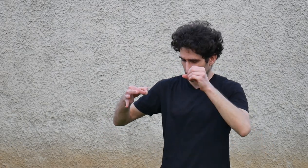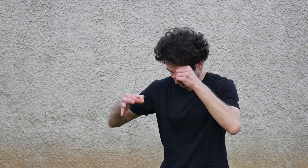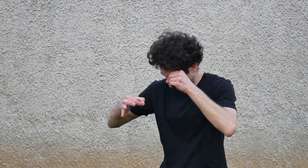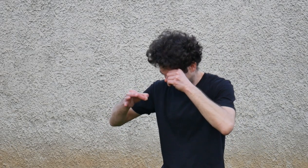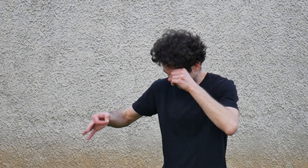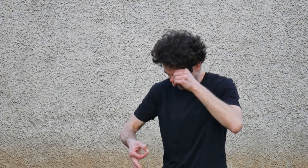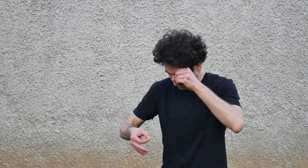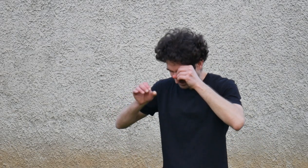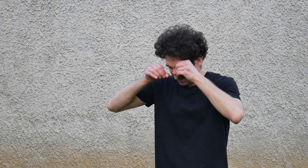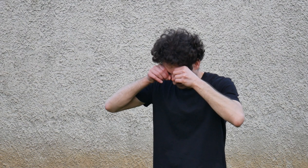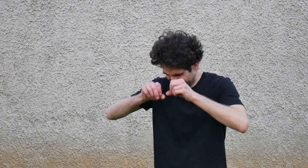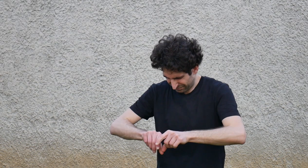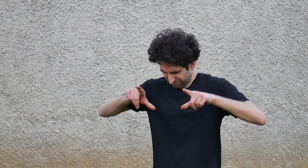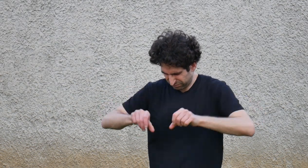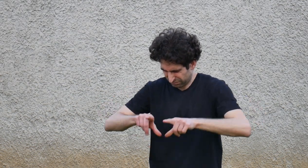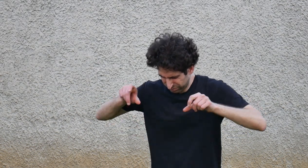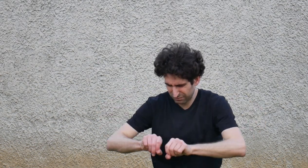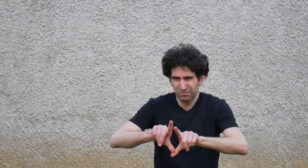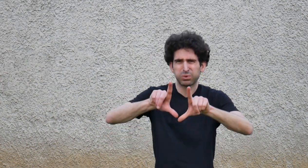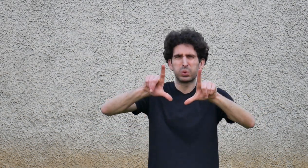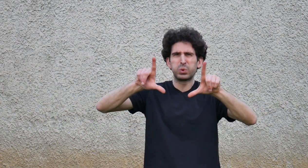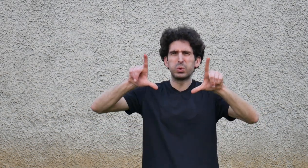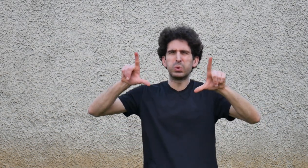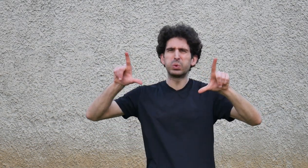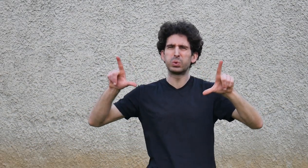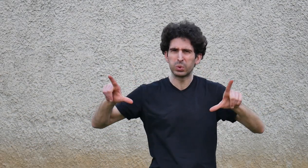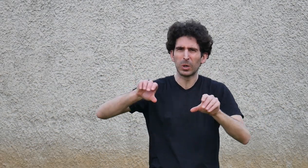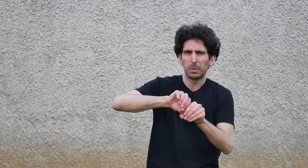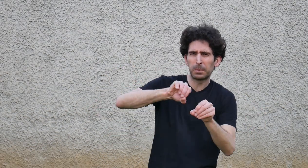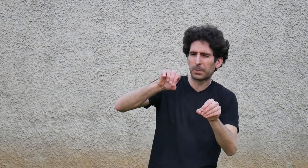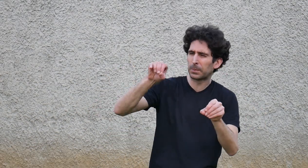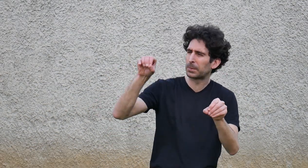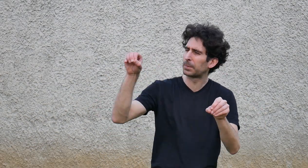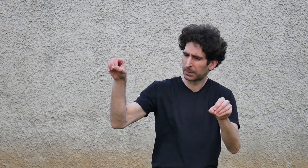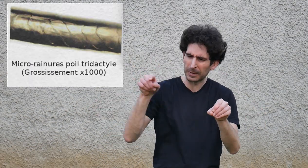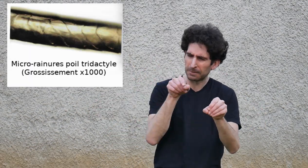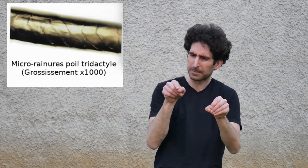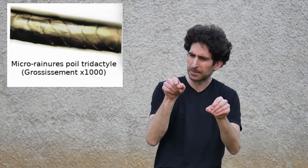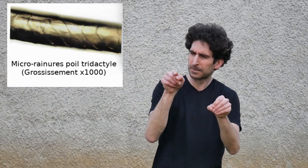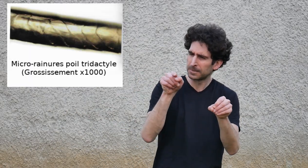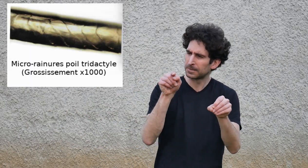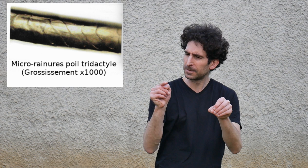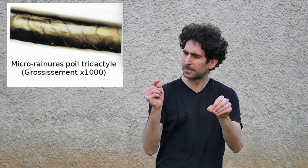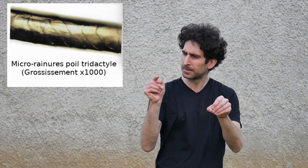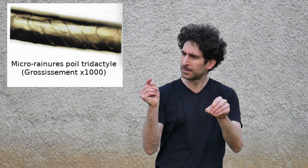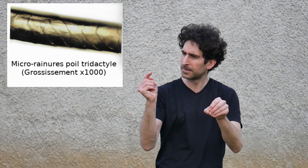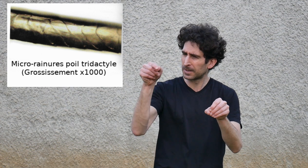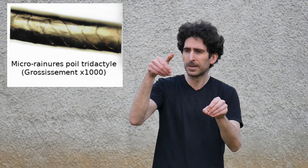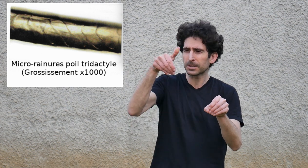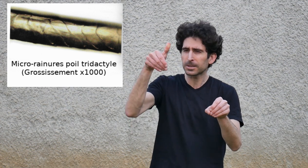*Poil sous microscope* *Zoom* Chaque poil est muni de micro-rainures